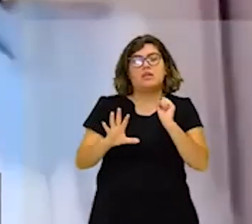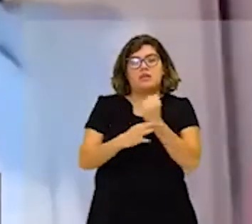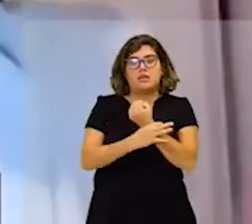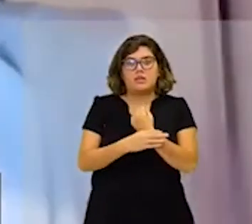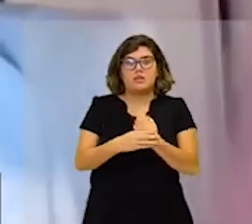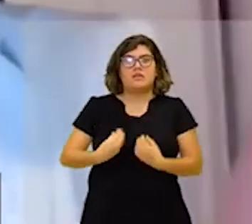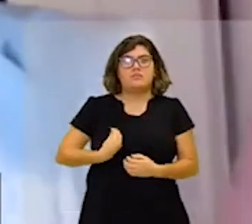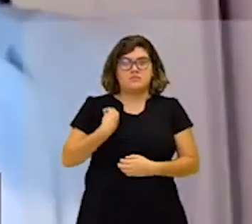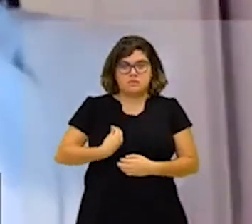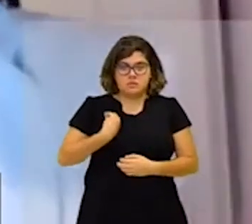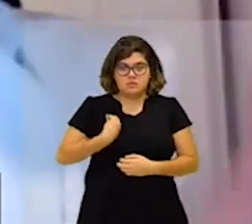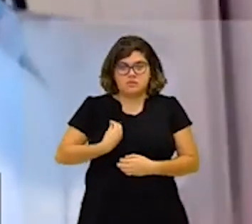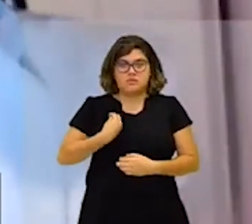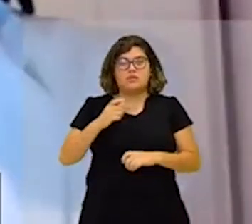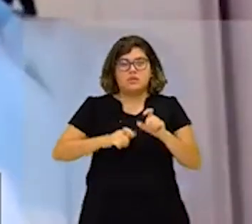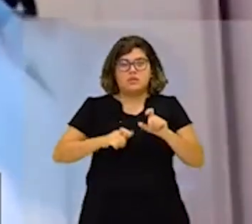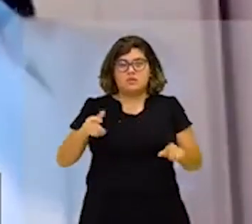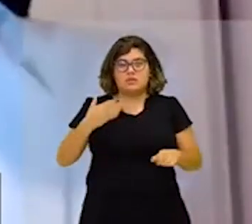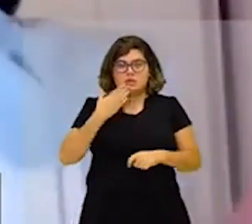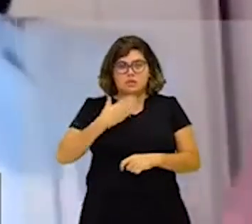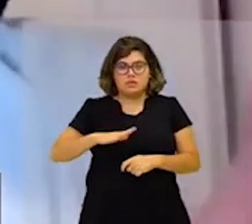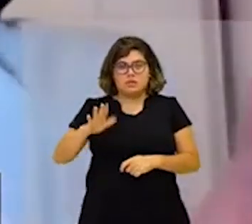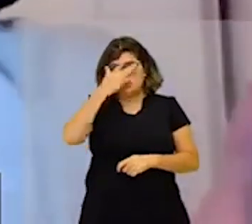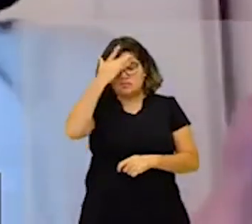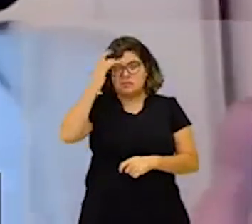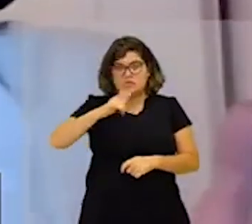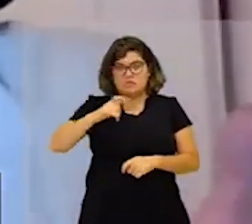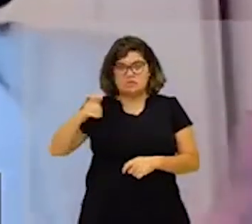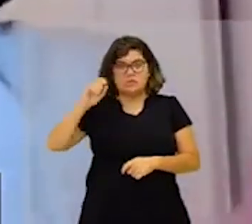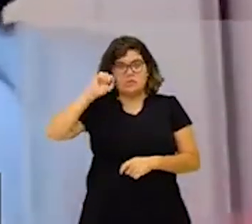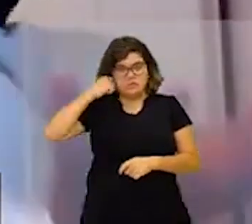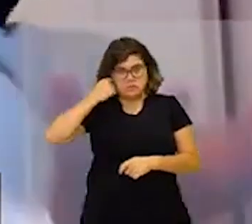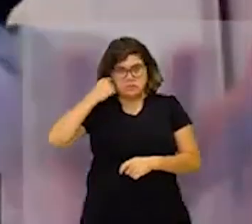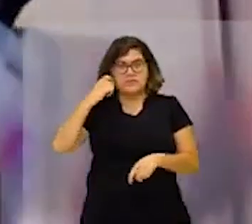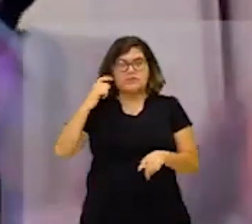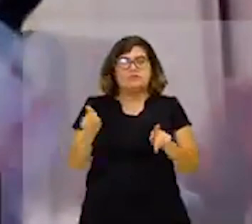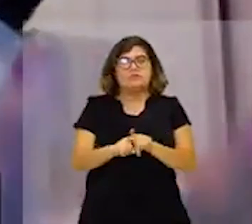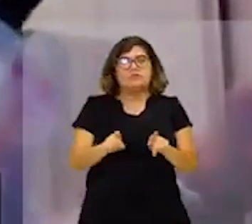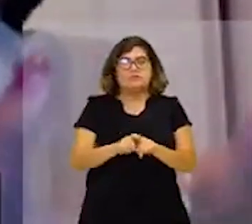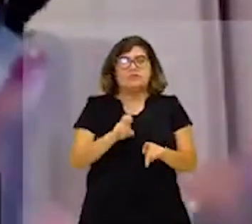como candidatos e candidatas pessoas negras e essa mesma profissional que vai dar força essas